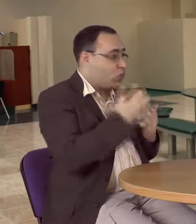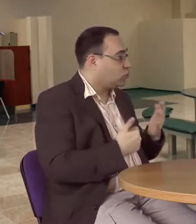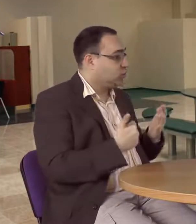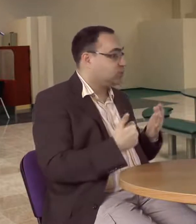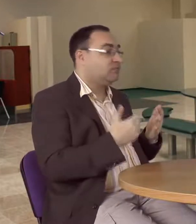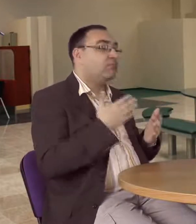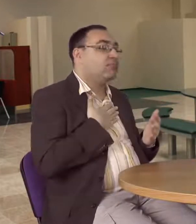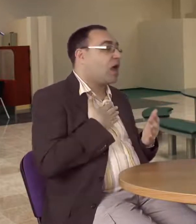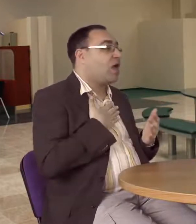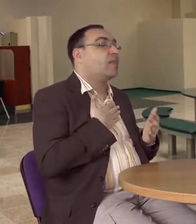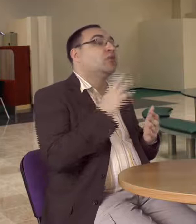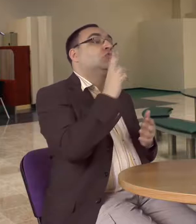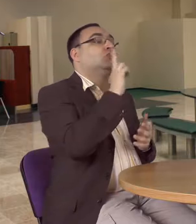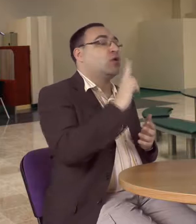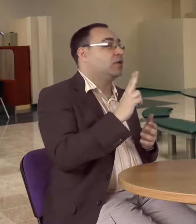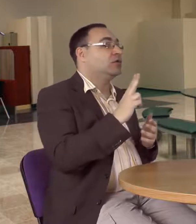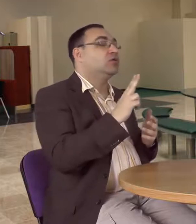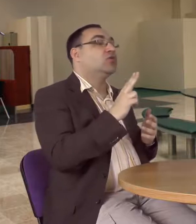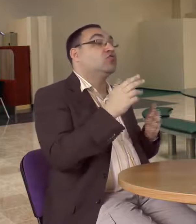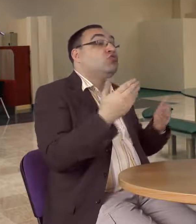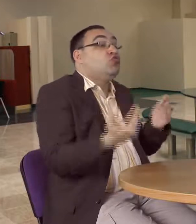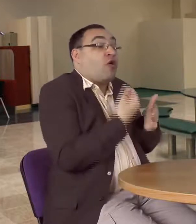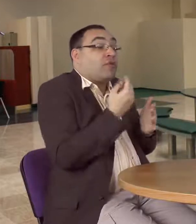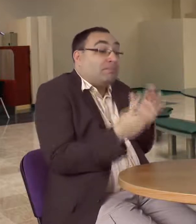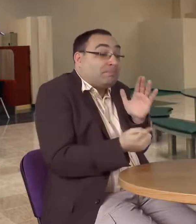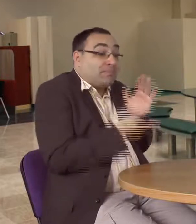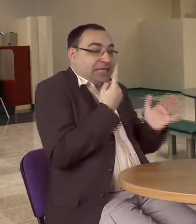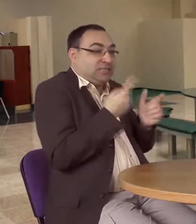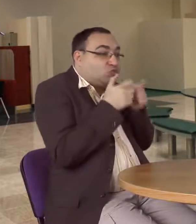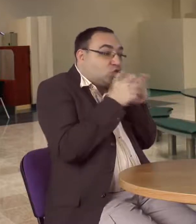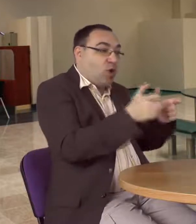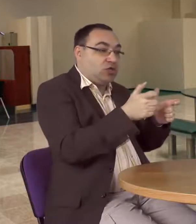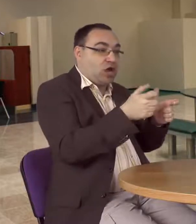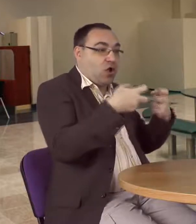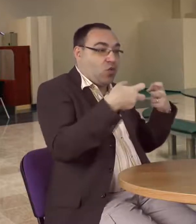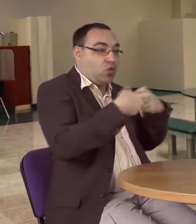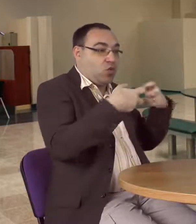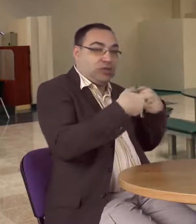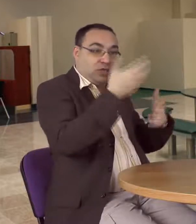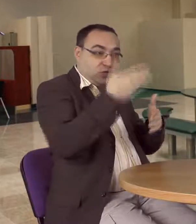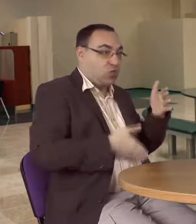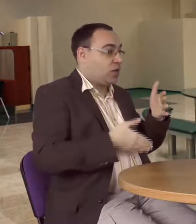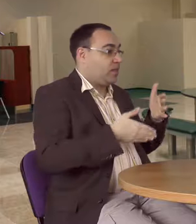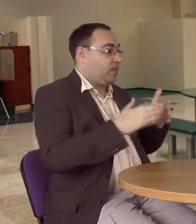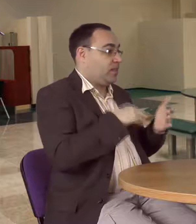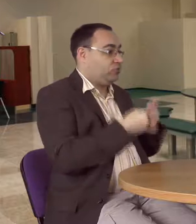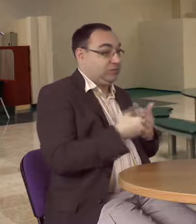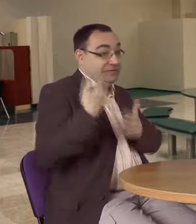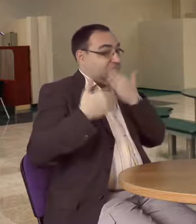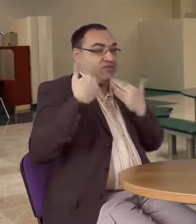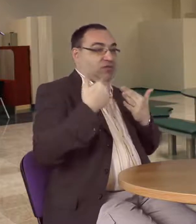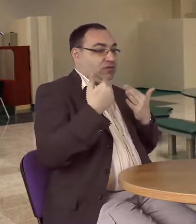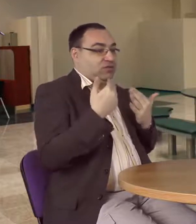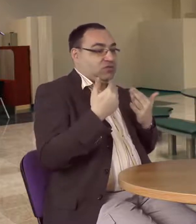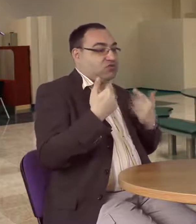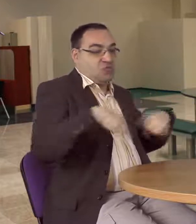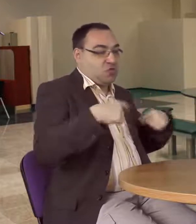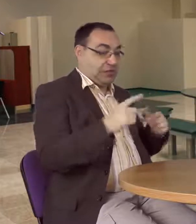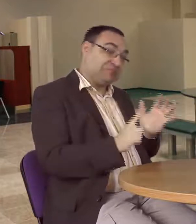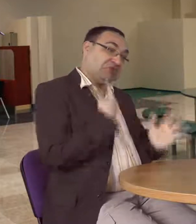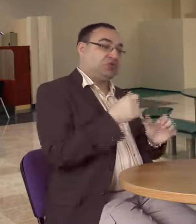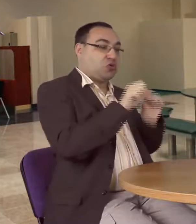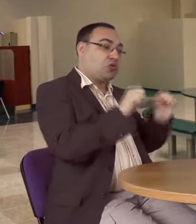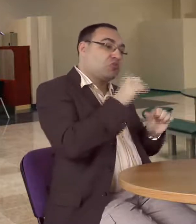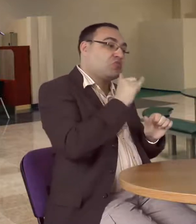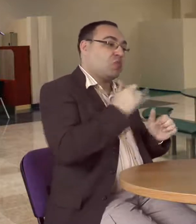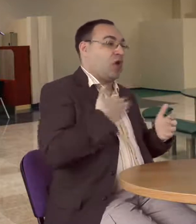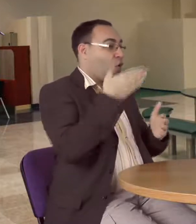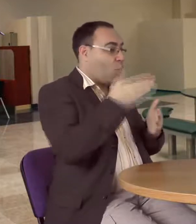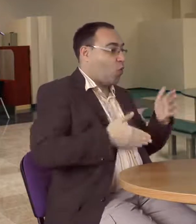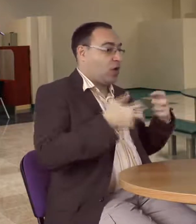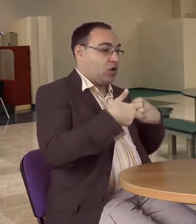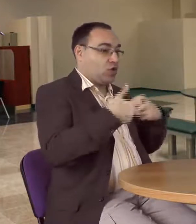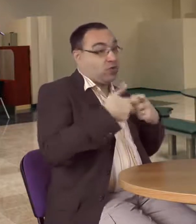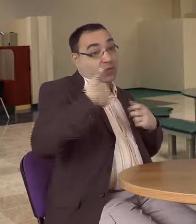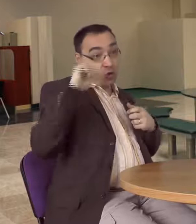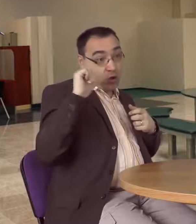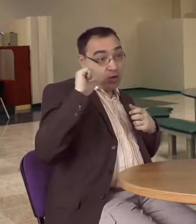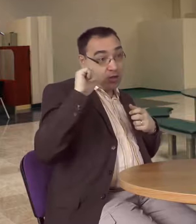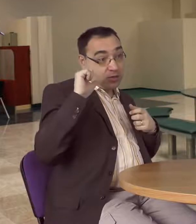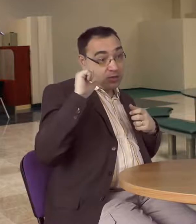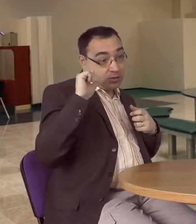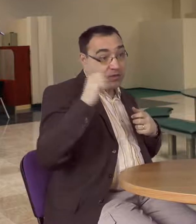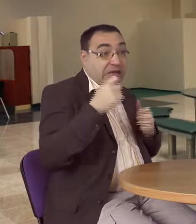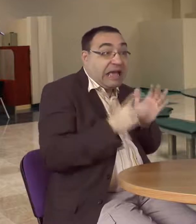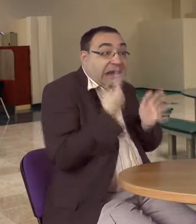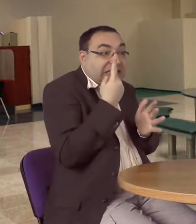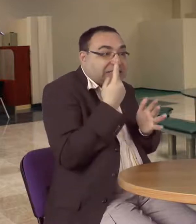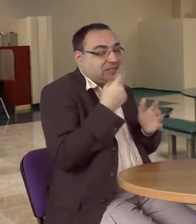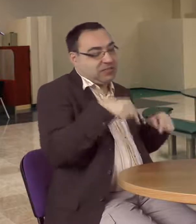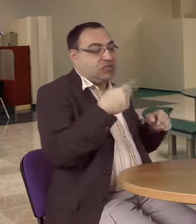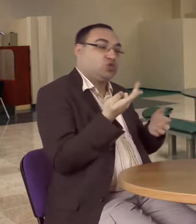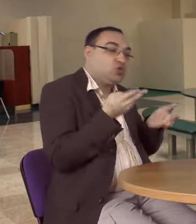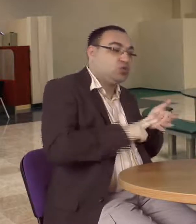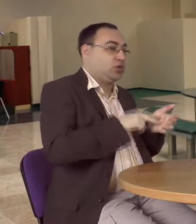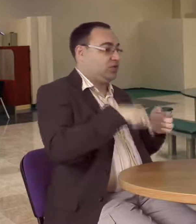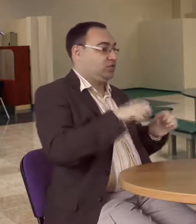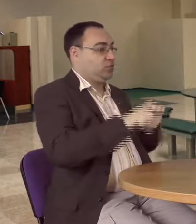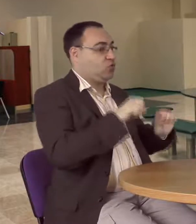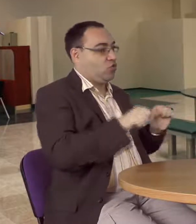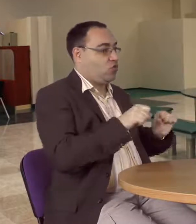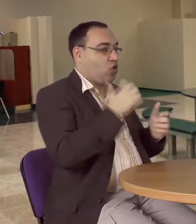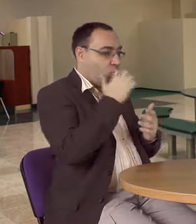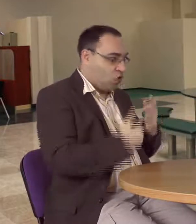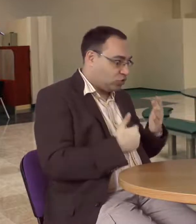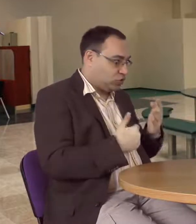Ulga ta pozostała tylko dla podatników początkujących, a dotyczy to podatników, którzy po raz pierwszy odliczali ulgę w tamtym roku, to również jeszcze w tym roku mogš z tej ulgi skorzystać.